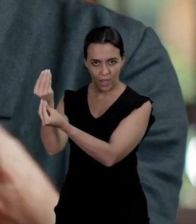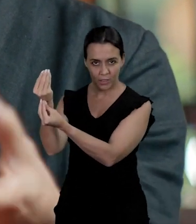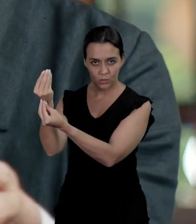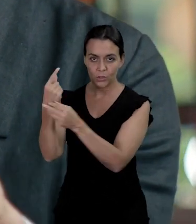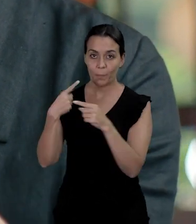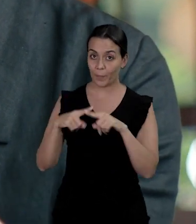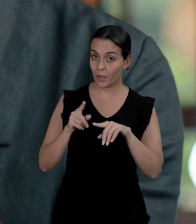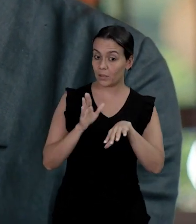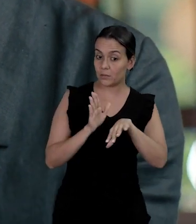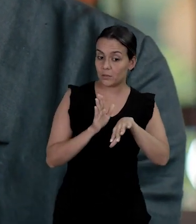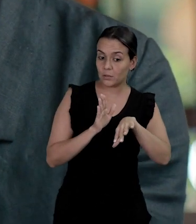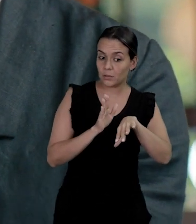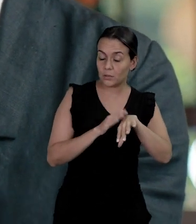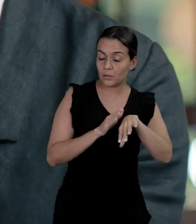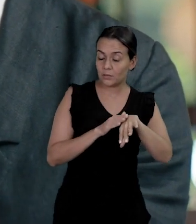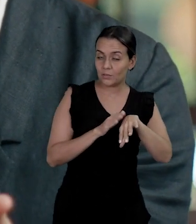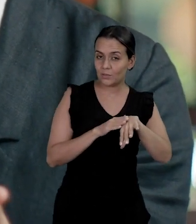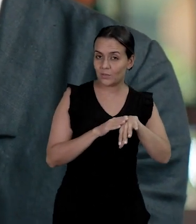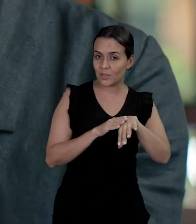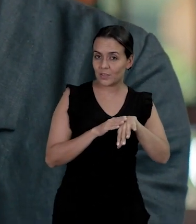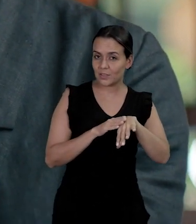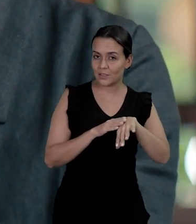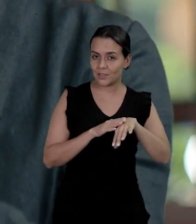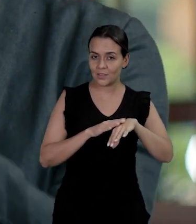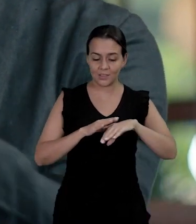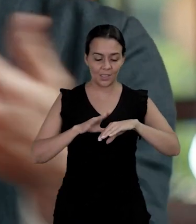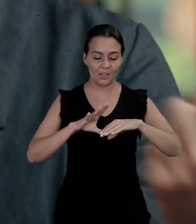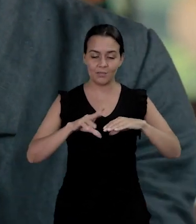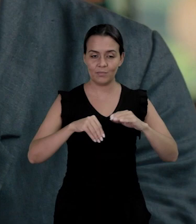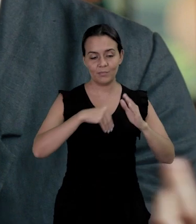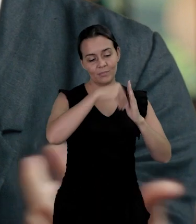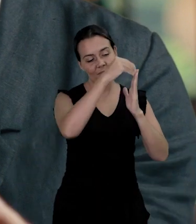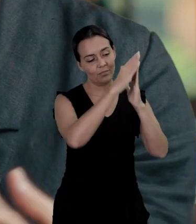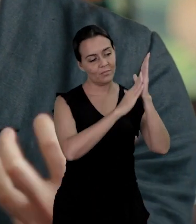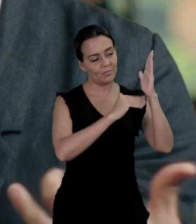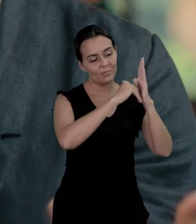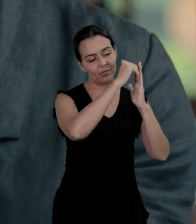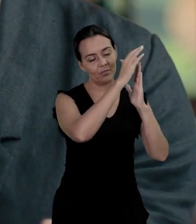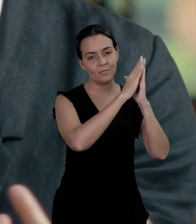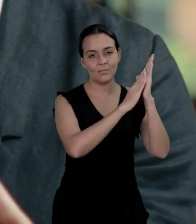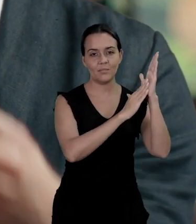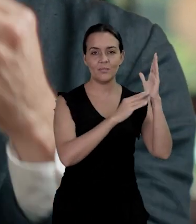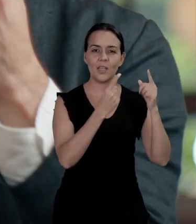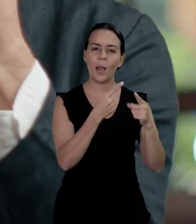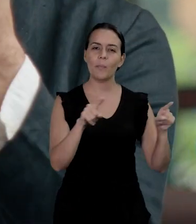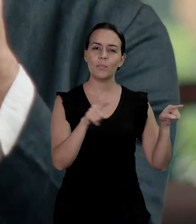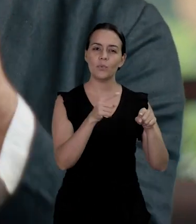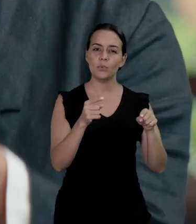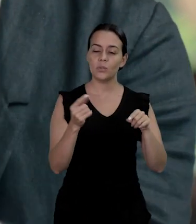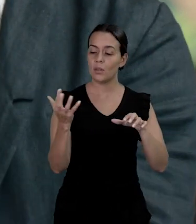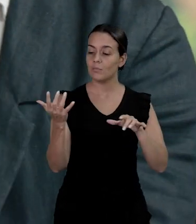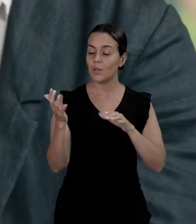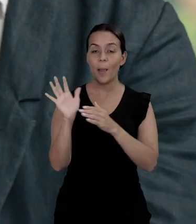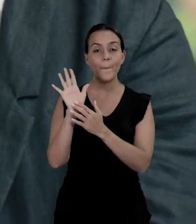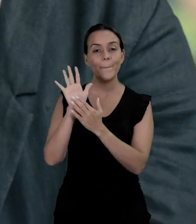que a arte que pega na mão, que foi pintada com aquarela, uma música que foi tocada no violão por mãos humanas, ela ainda vai traduzir algo que,